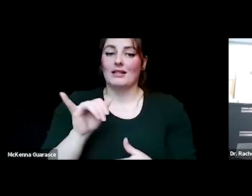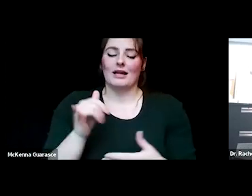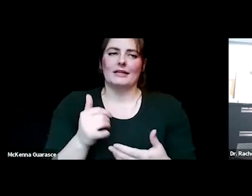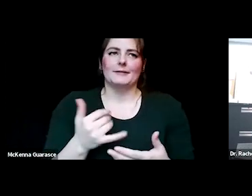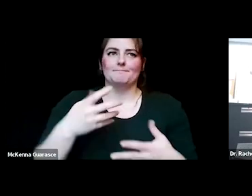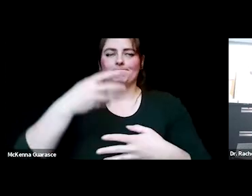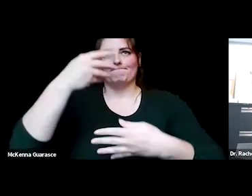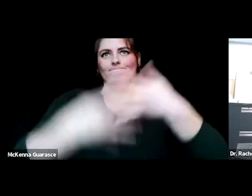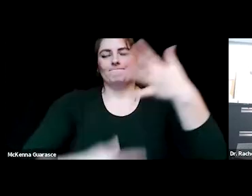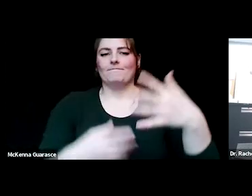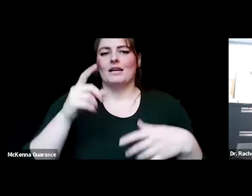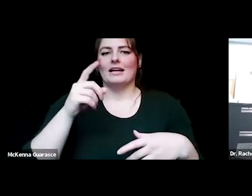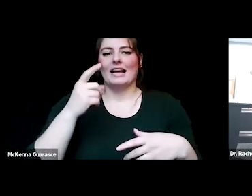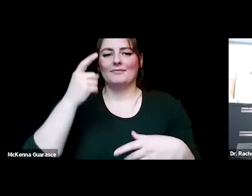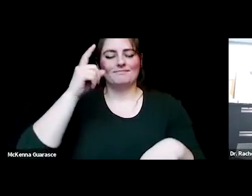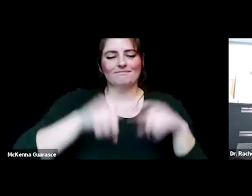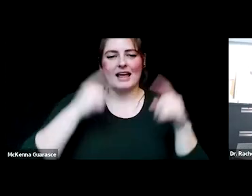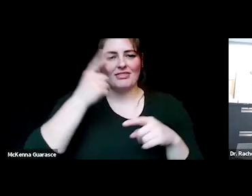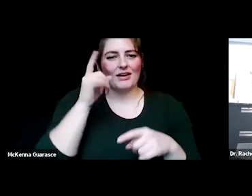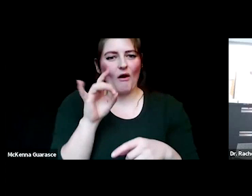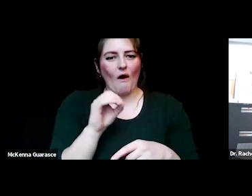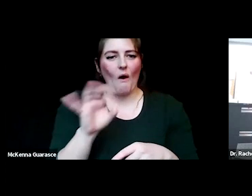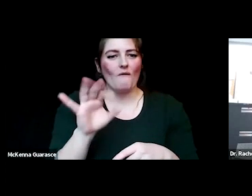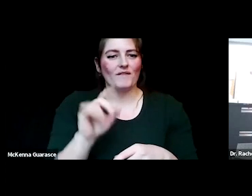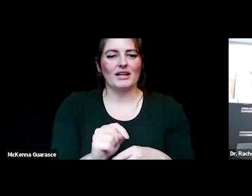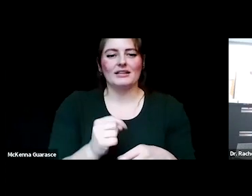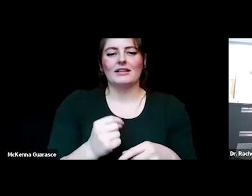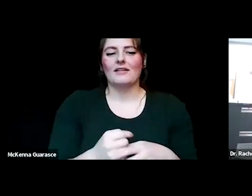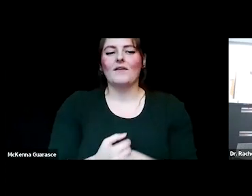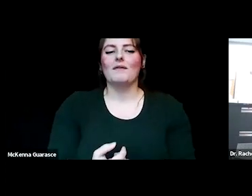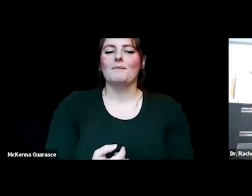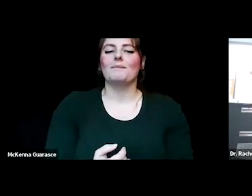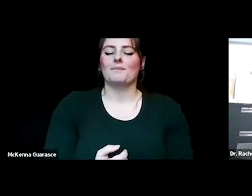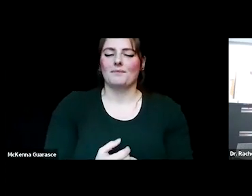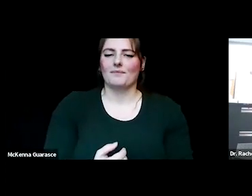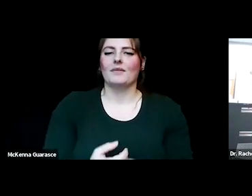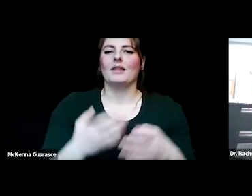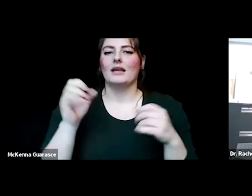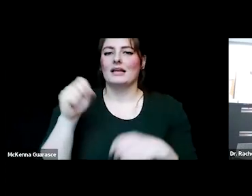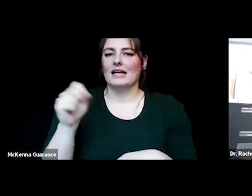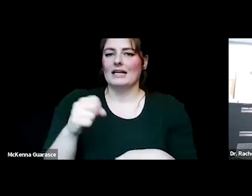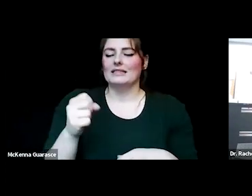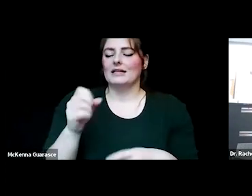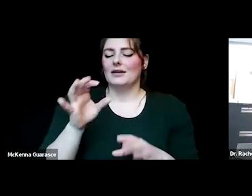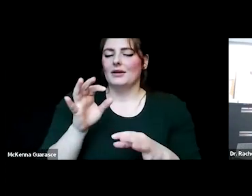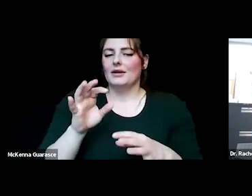Así que deben conocer todos los detalles. Esto comenzó con naloxona y eso ha sido